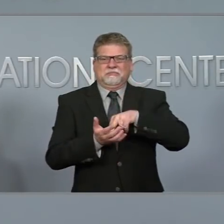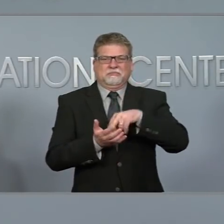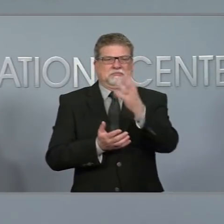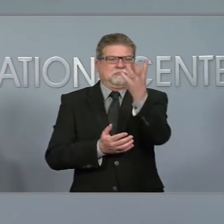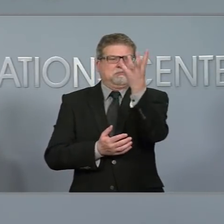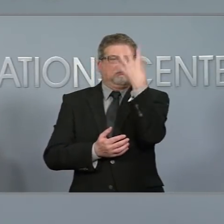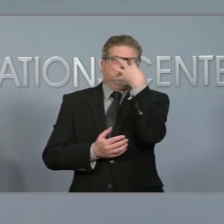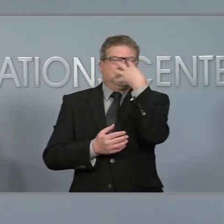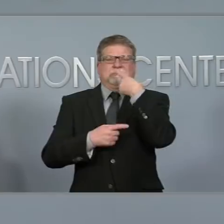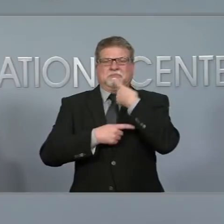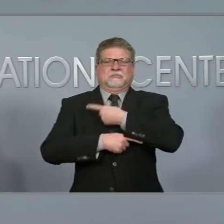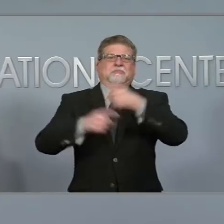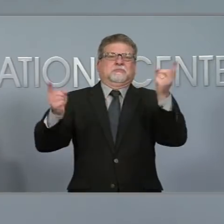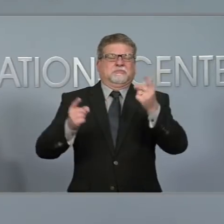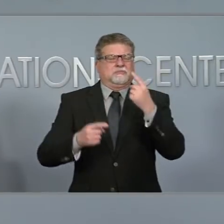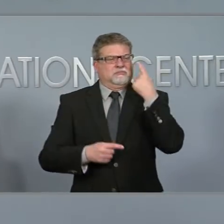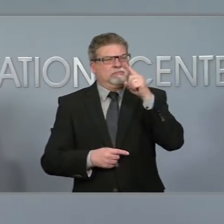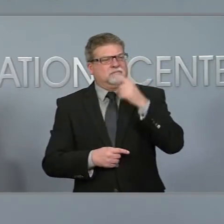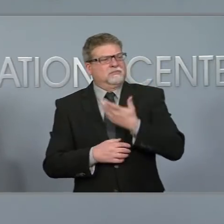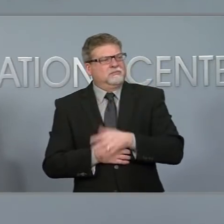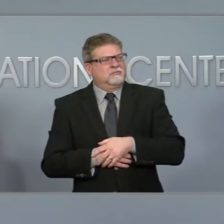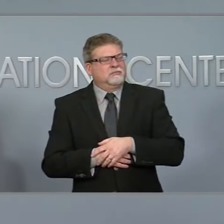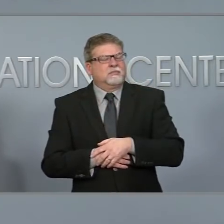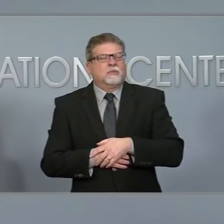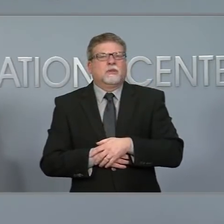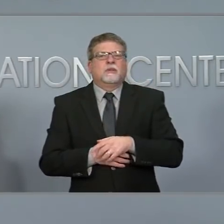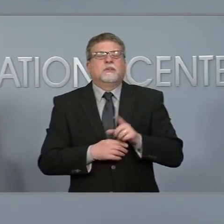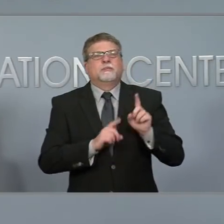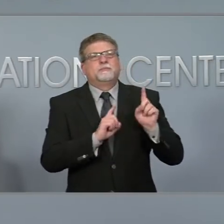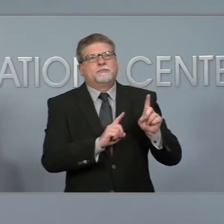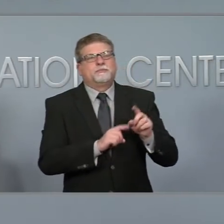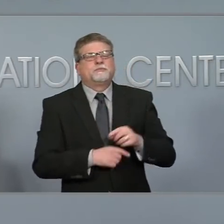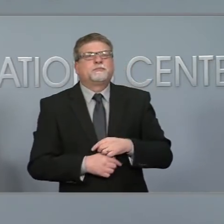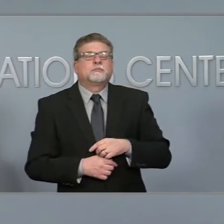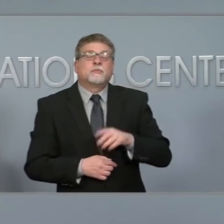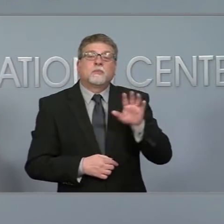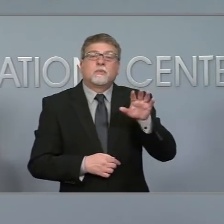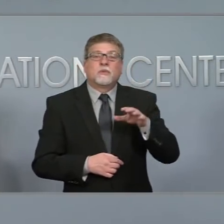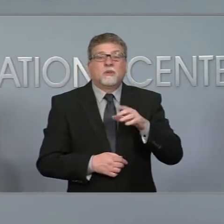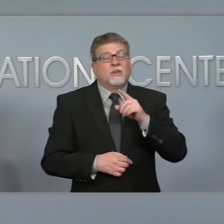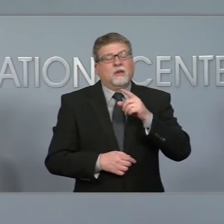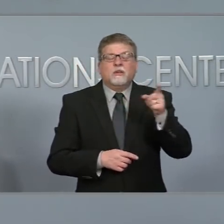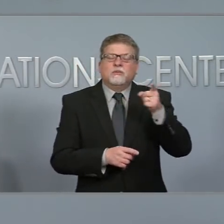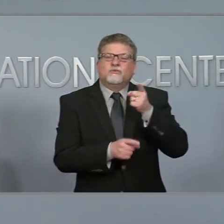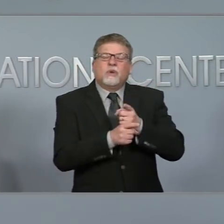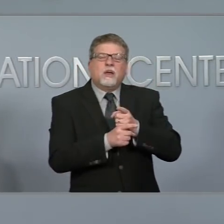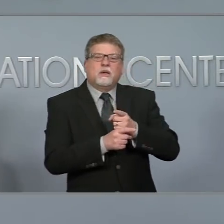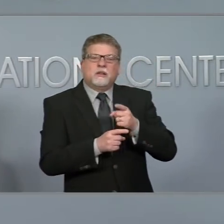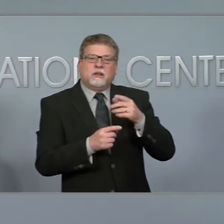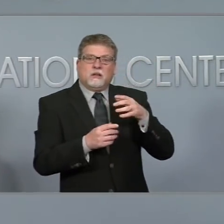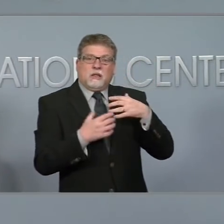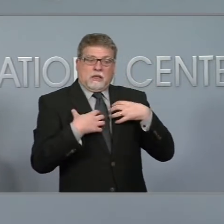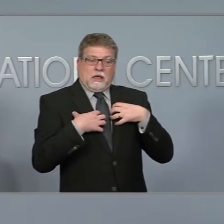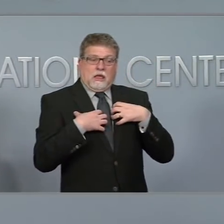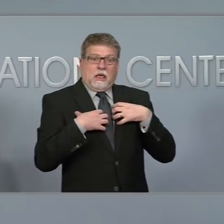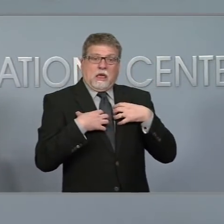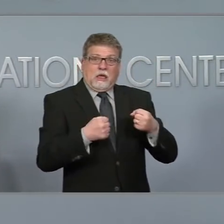directivas escolares. Ustedes lo pudo haber hecho.